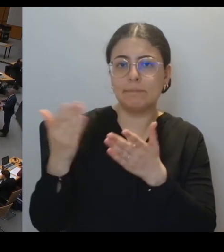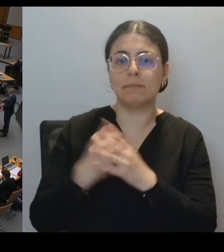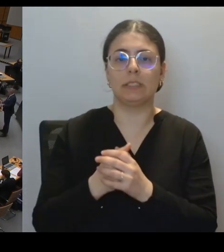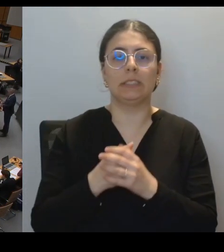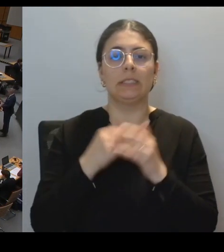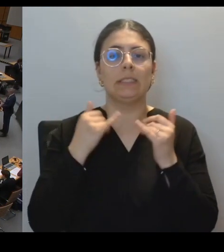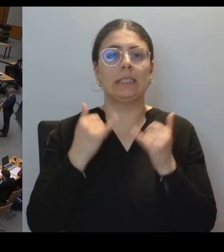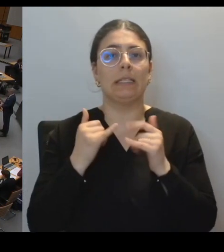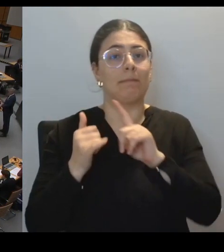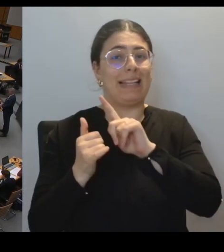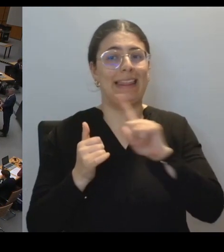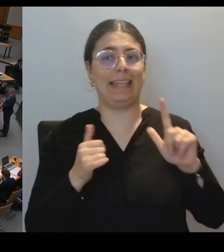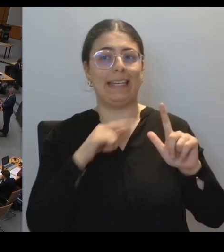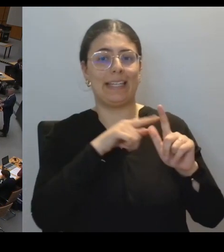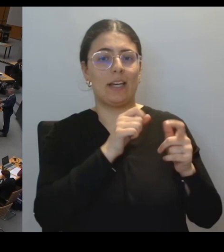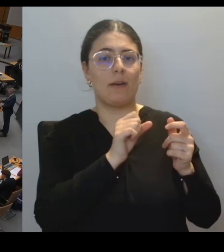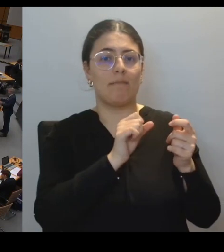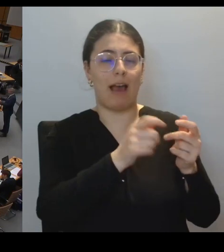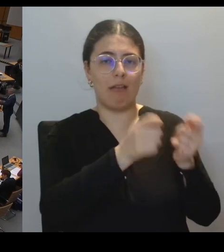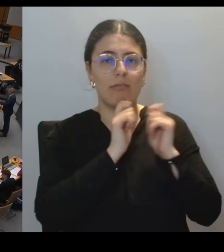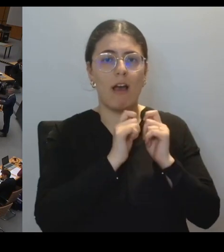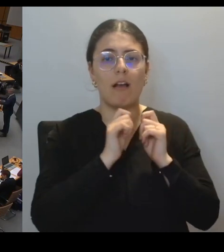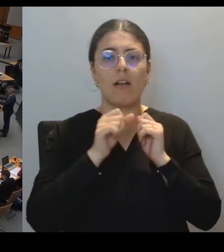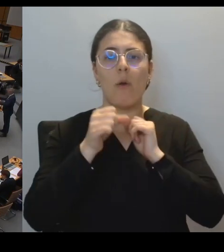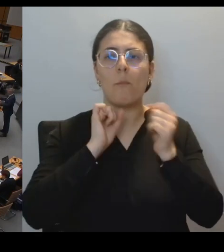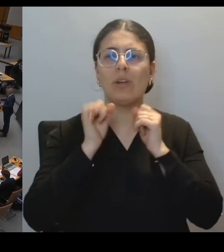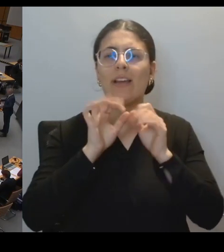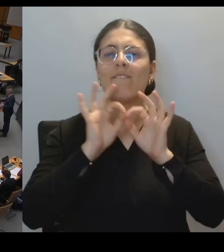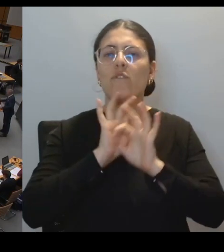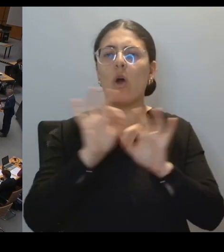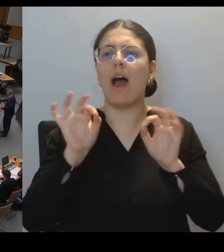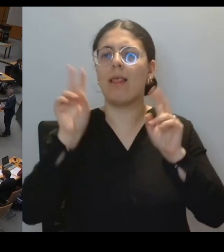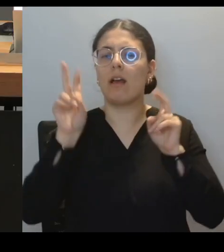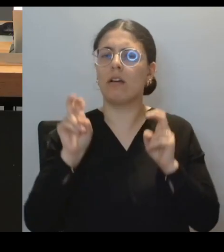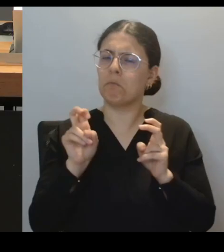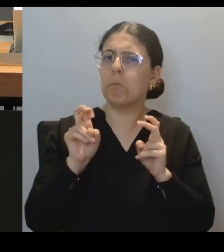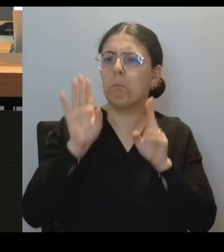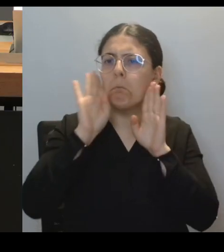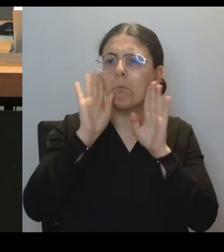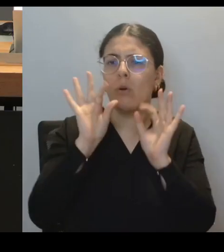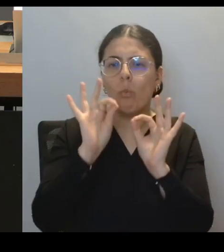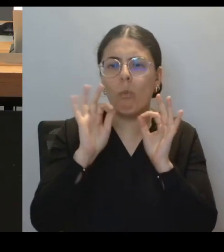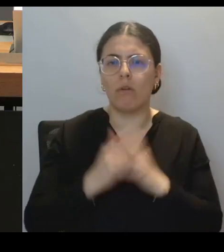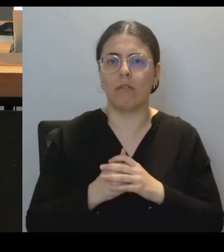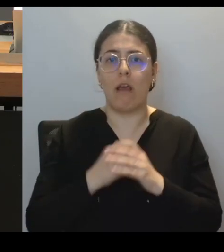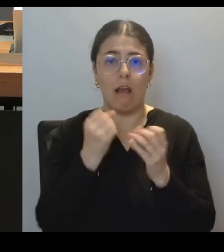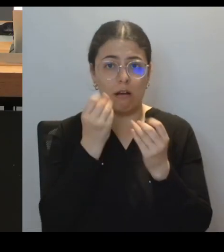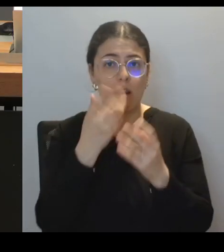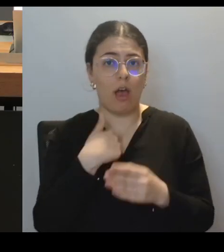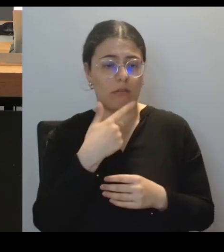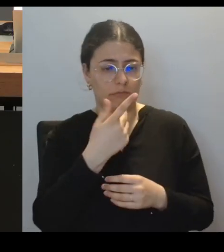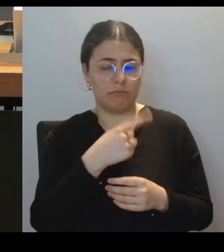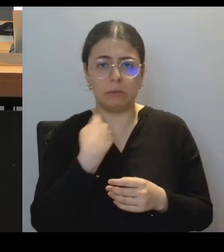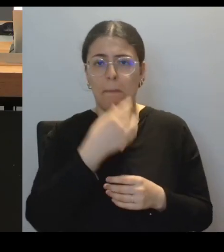richtig gut an und wir teilen die grundsätzliche Aussage, dass wir ein attraktives Angebot an Leihfahrrädern benötigen.